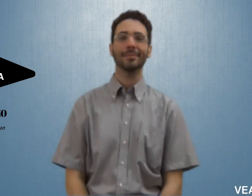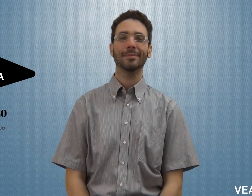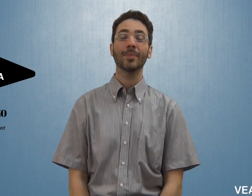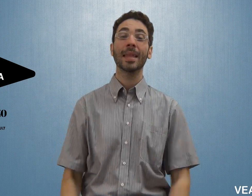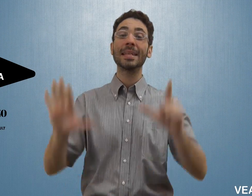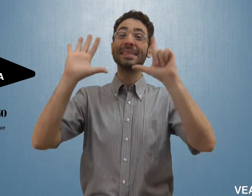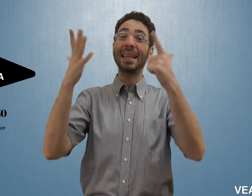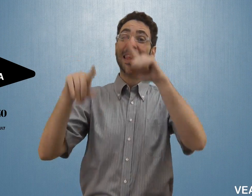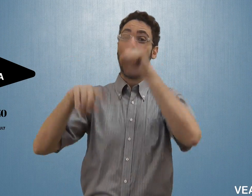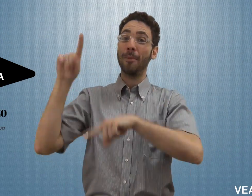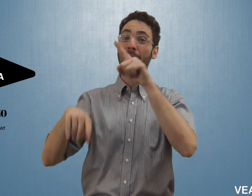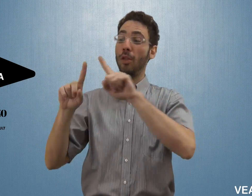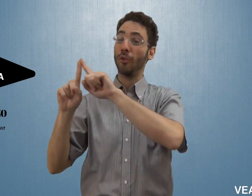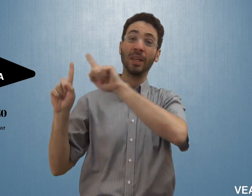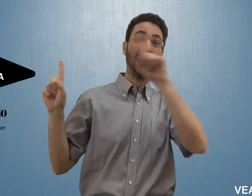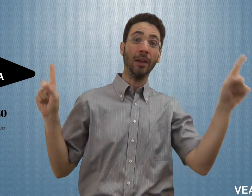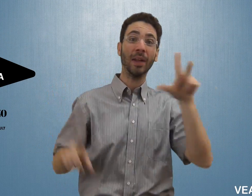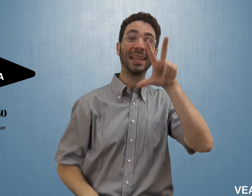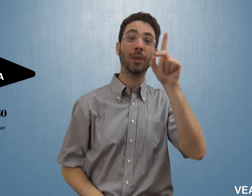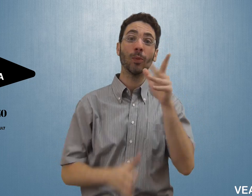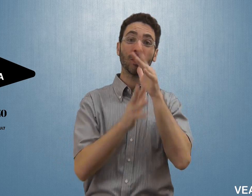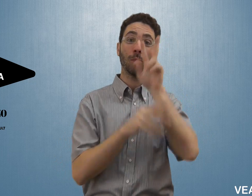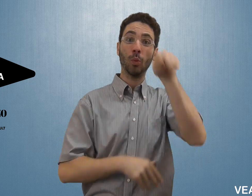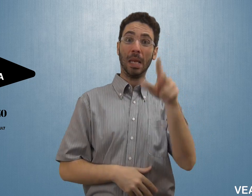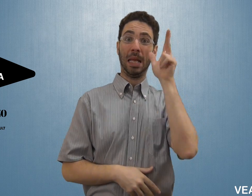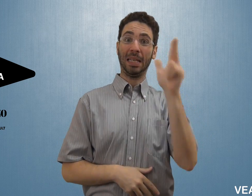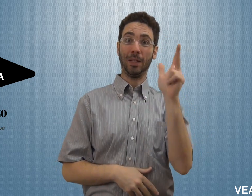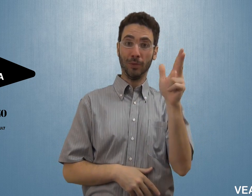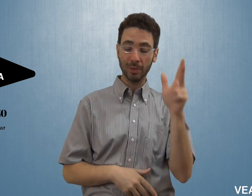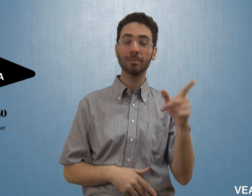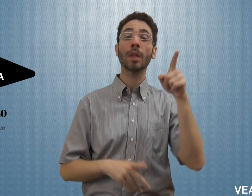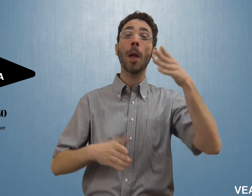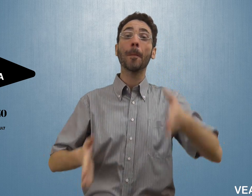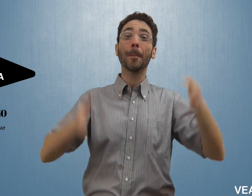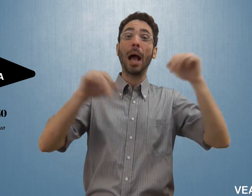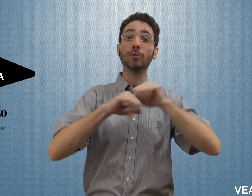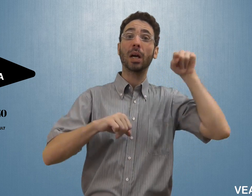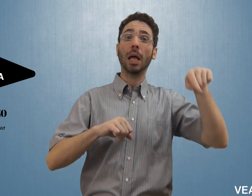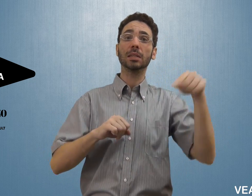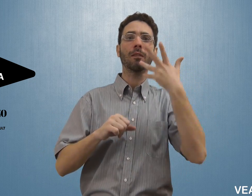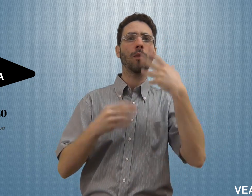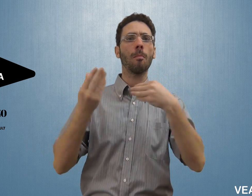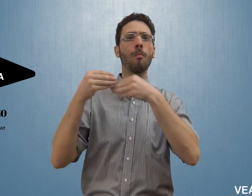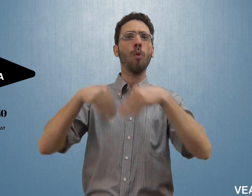Dal 7 aprile al 31 dicembre 2013 Palazzo Grassi